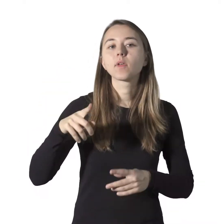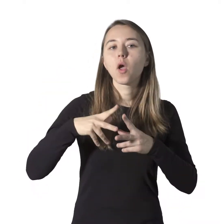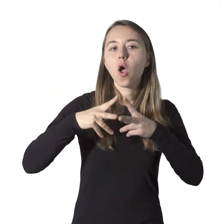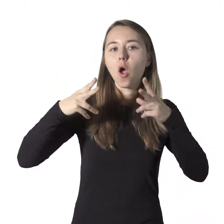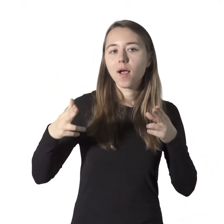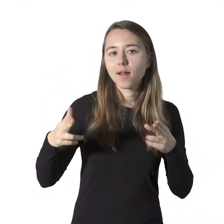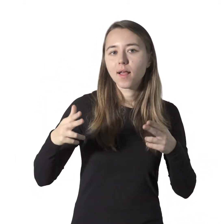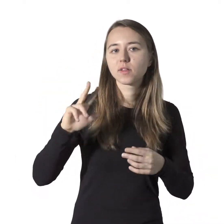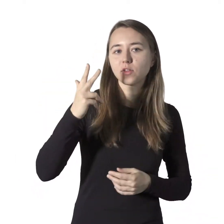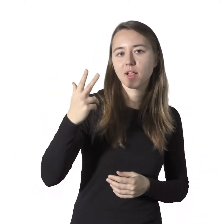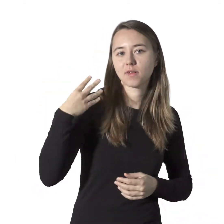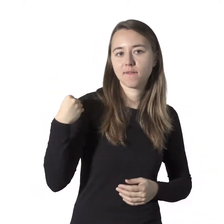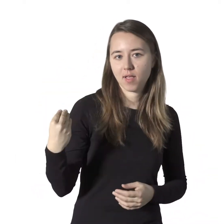Pochodzi z III wieku,